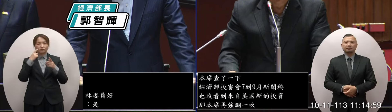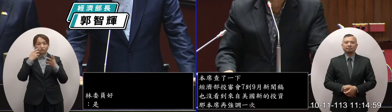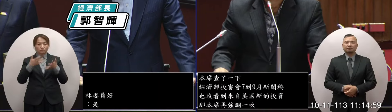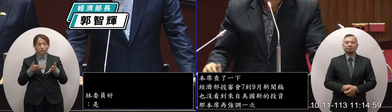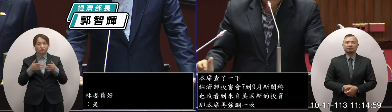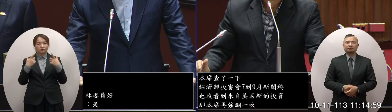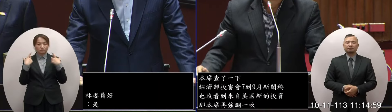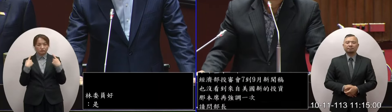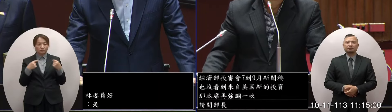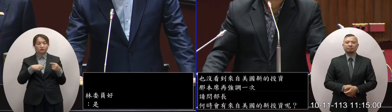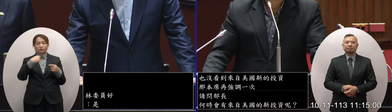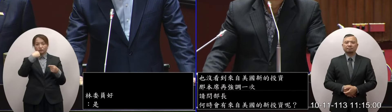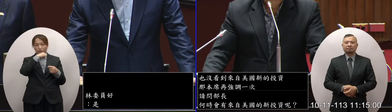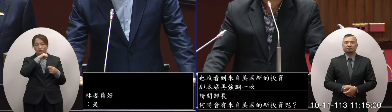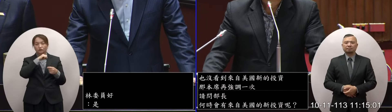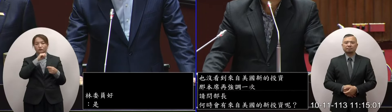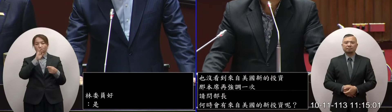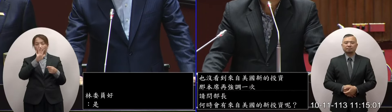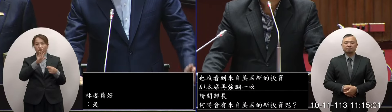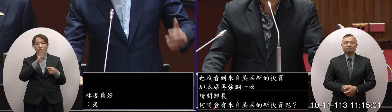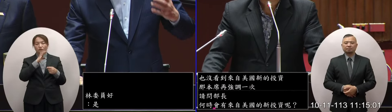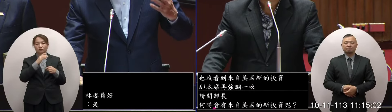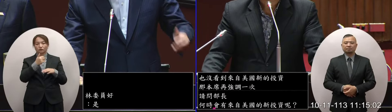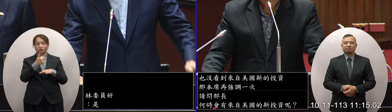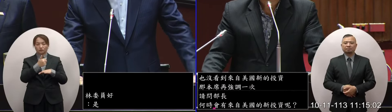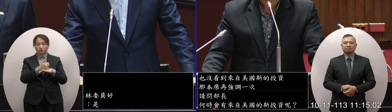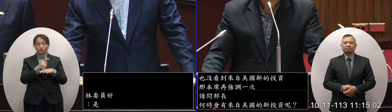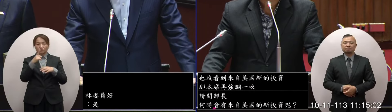原本在台灣上一個會期